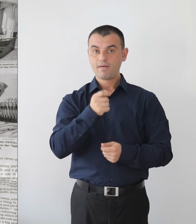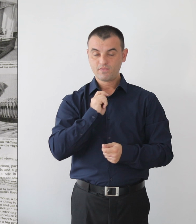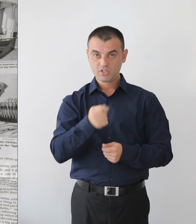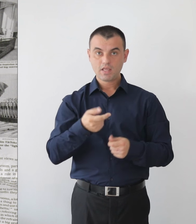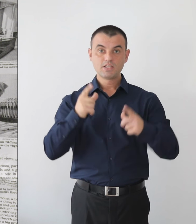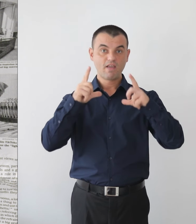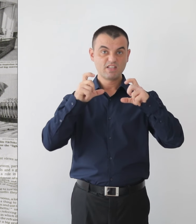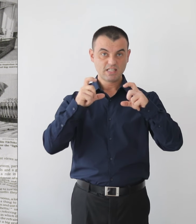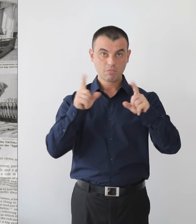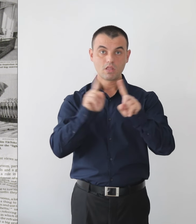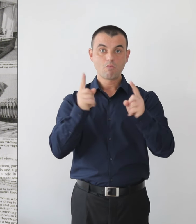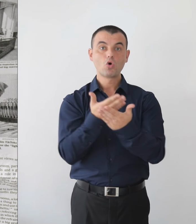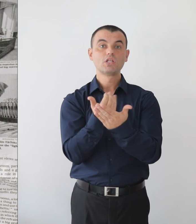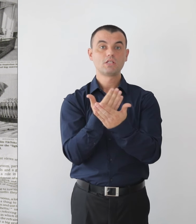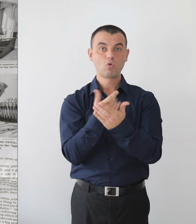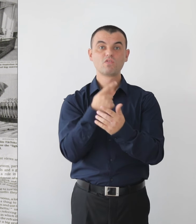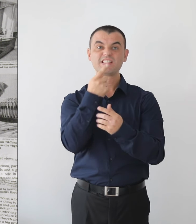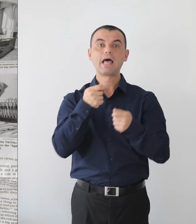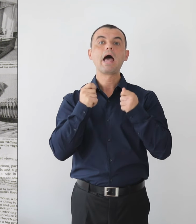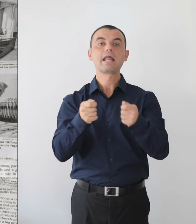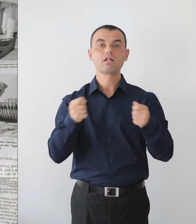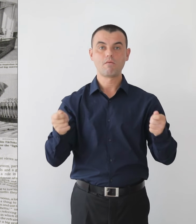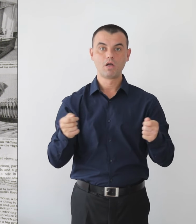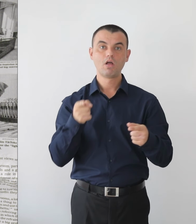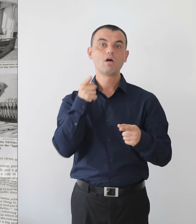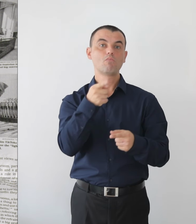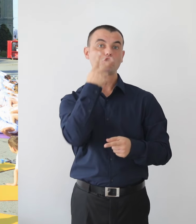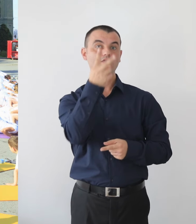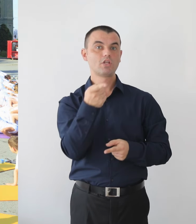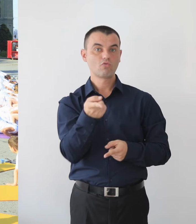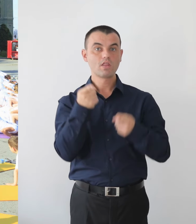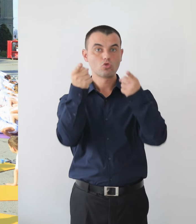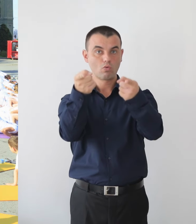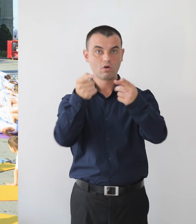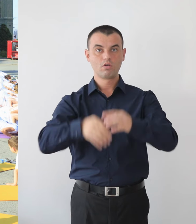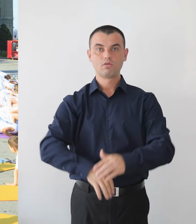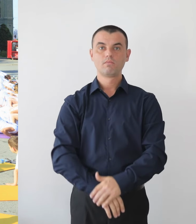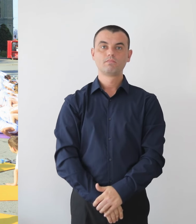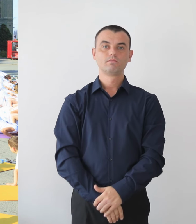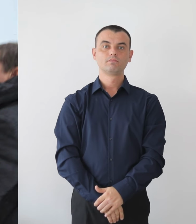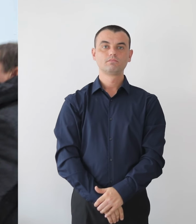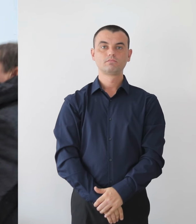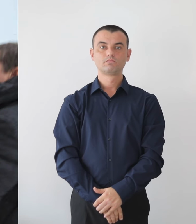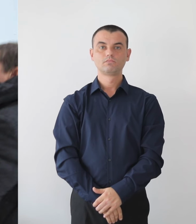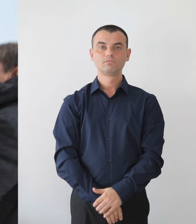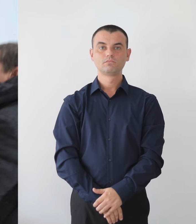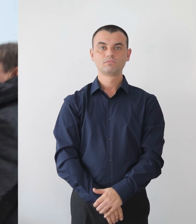Редакционните стокови снимки не могат да се използват за реклама. Можете да видите това чрез следните примери: